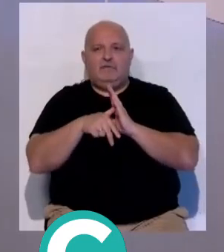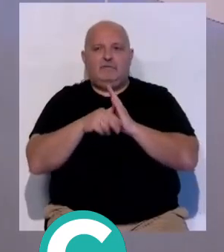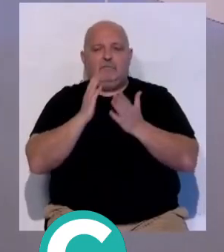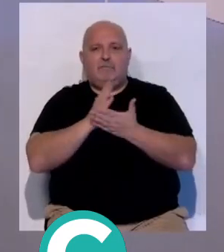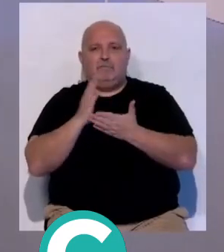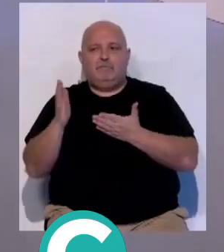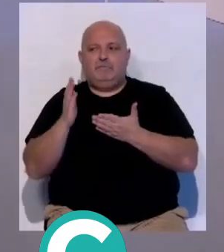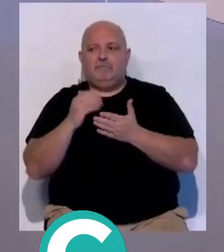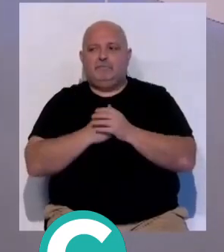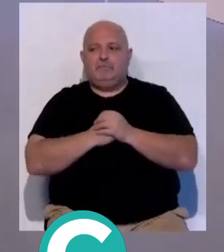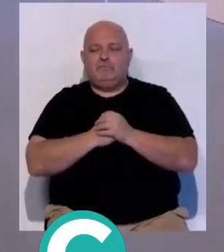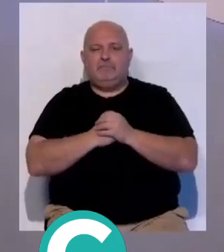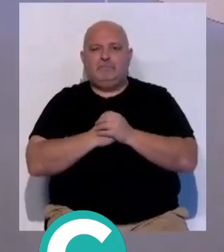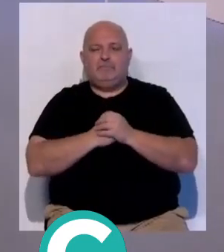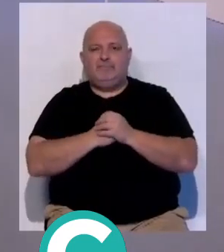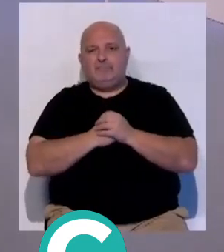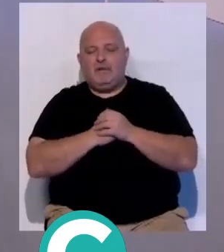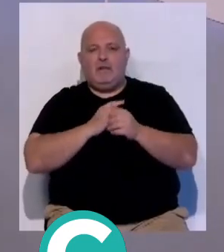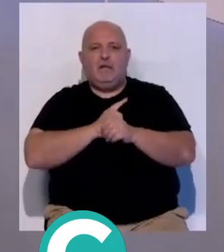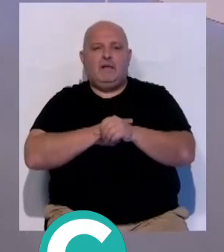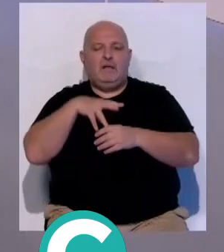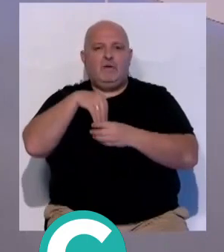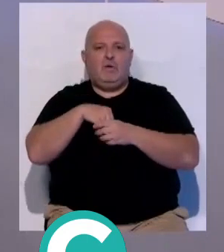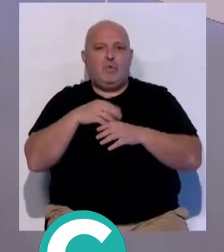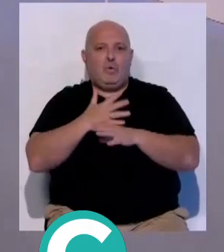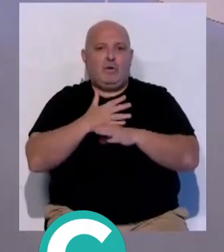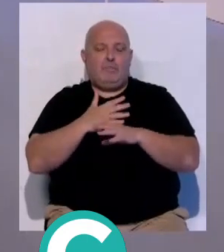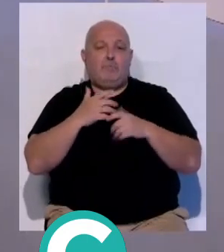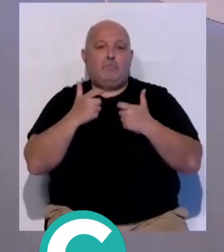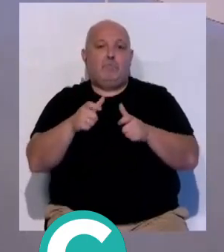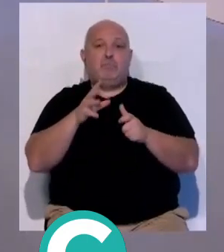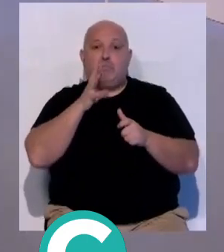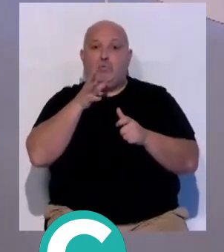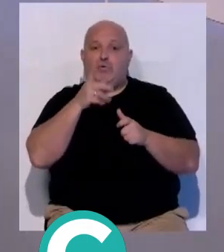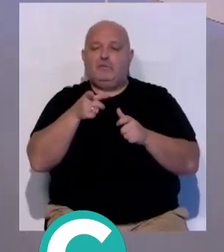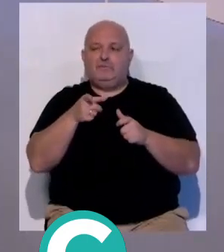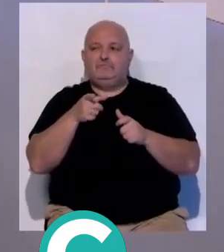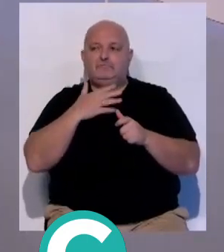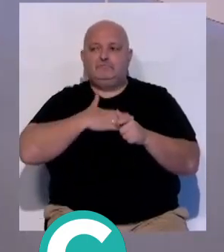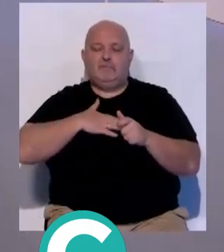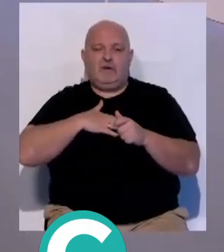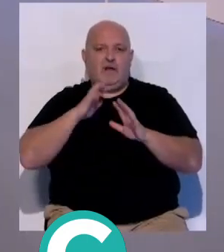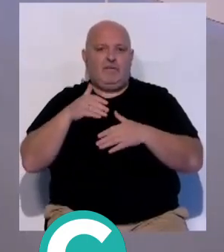parte más del deporte dentro del terreno de juego porque muy agradecido al Cádiz club de fútbol